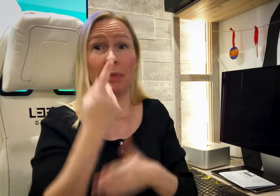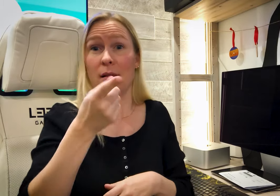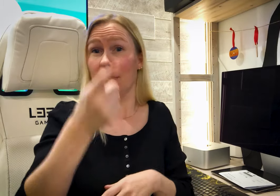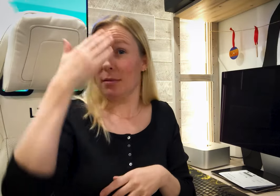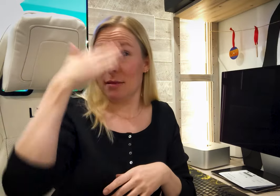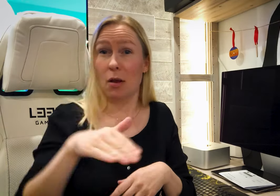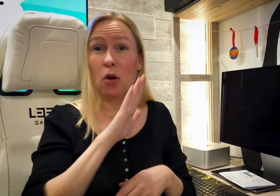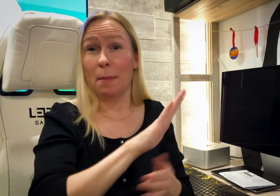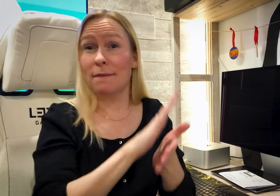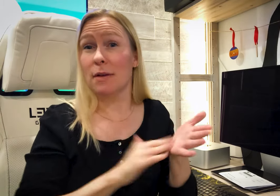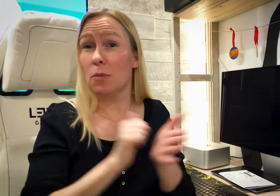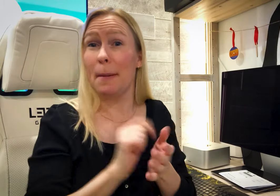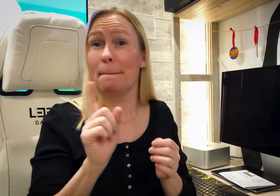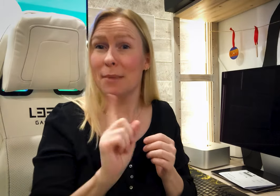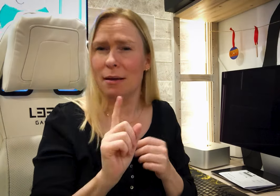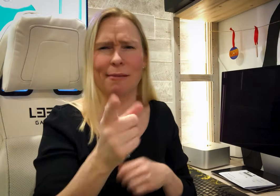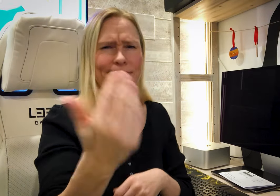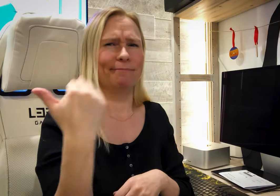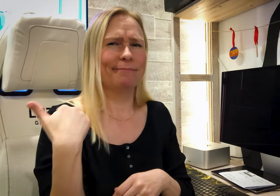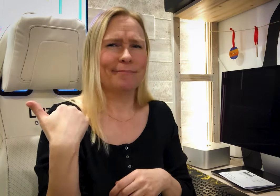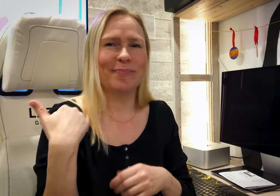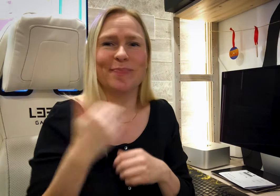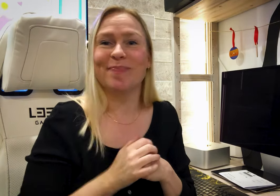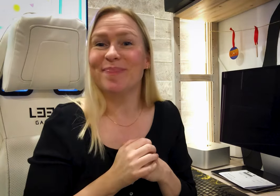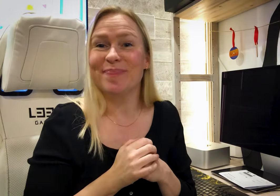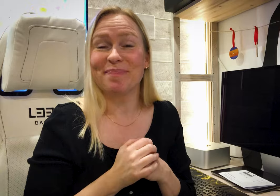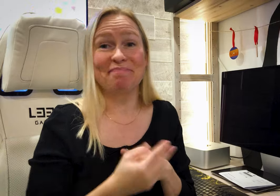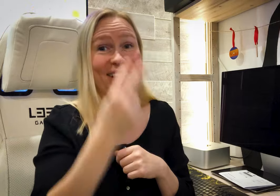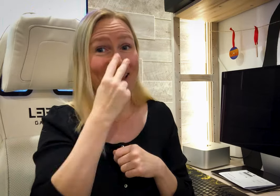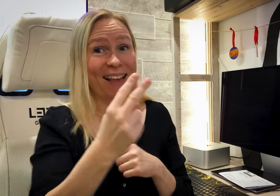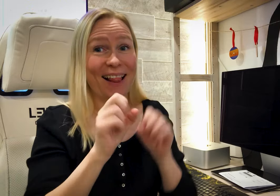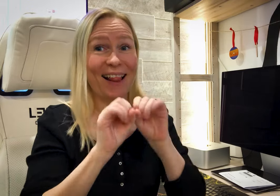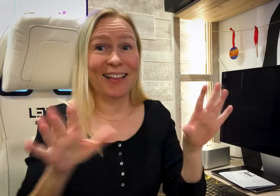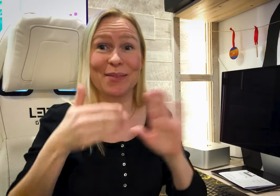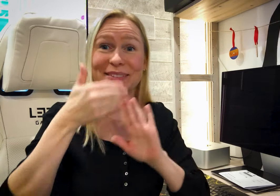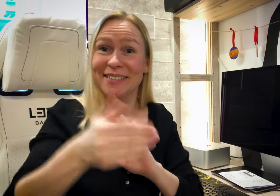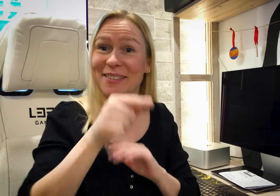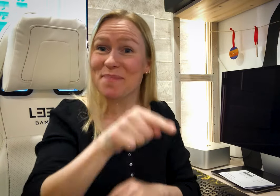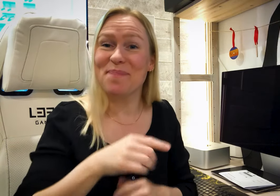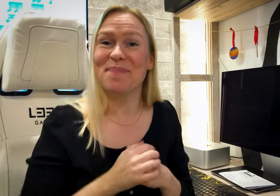Jos tiedät hänen viittomanimensä, ota yhteyttä ja kerro se minulle. Tapaamisiin suorassa lähetyksessä.